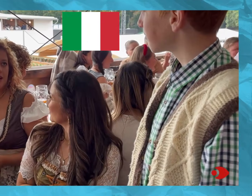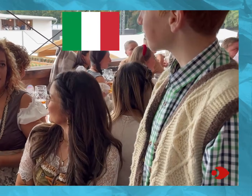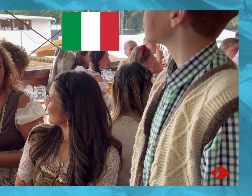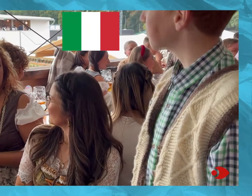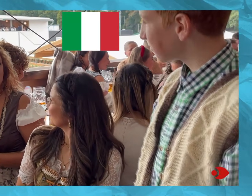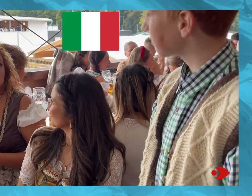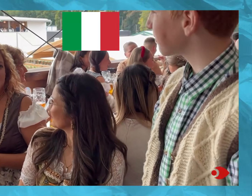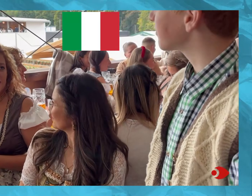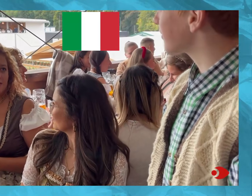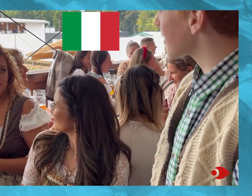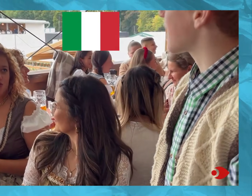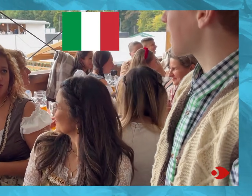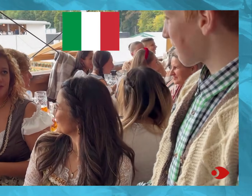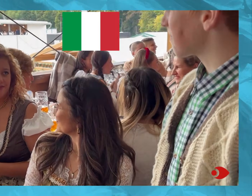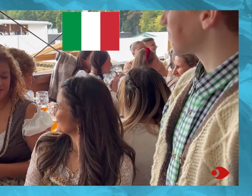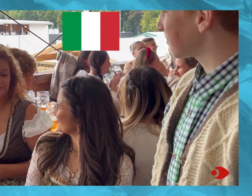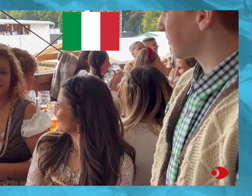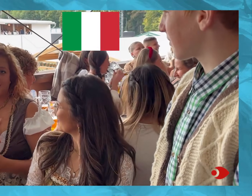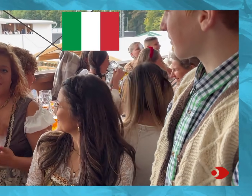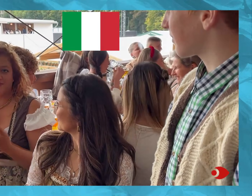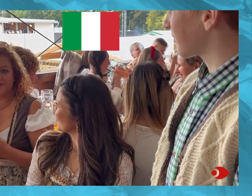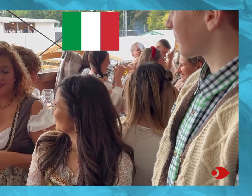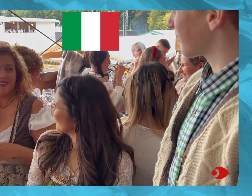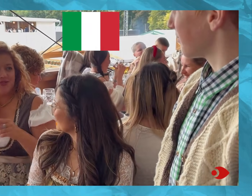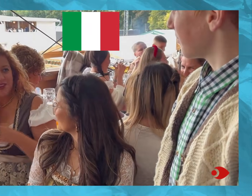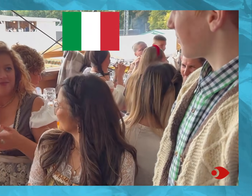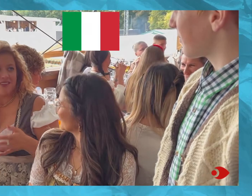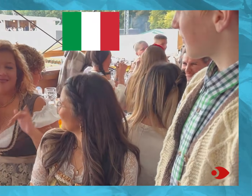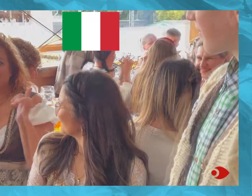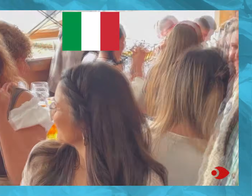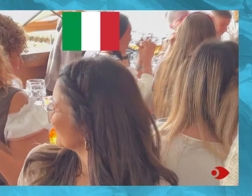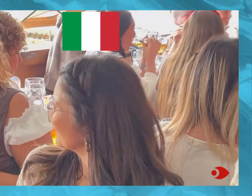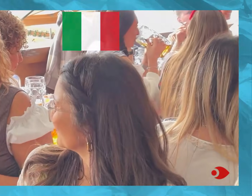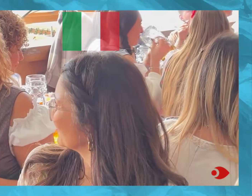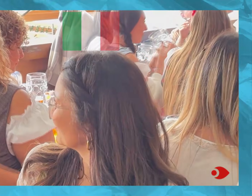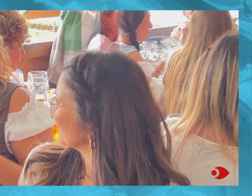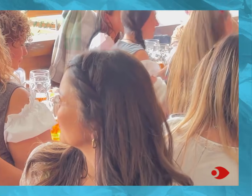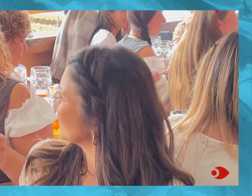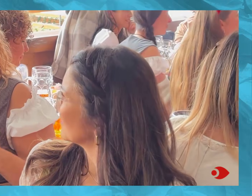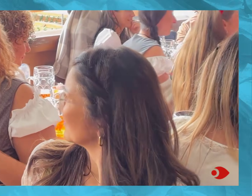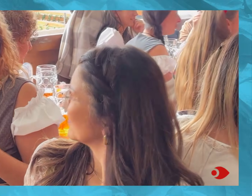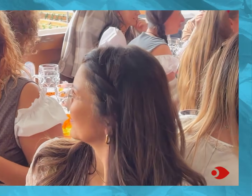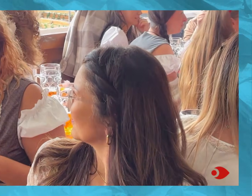I grew up there. In Sicily, down in the South. Now I'm here in Germany to party and drink beer.